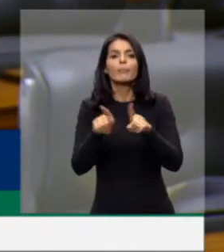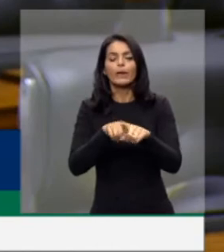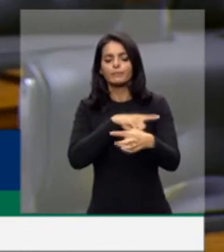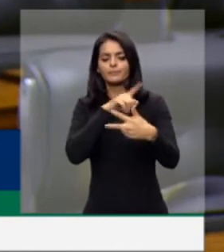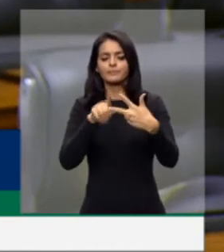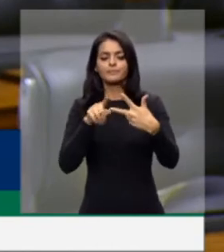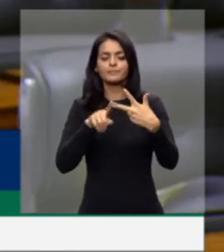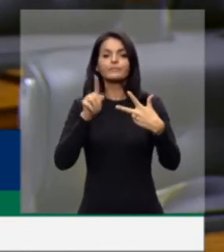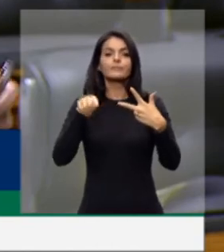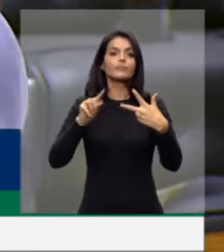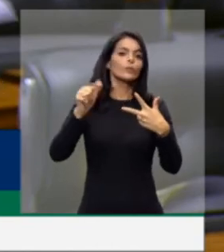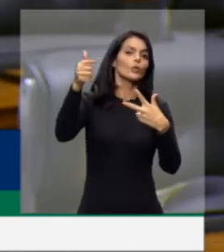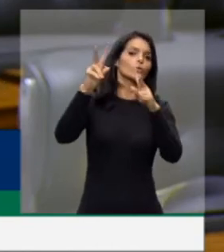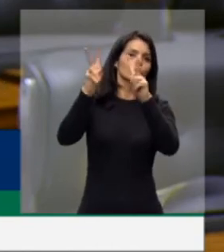É DO AMBIENTE LIVRE, PASSA A